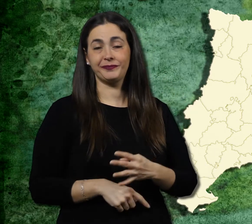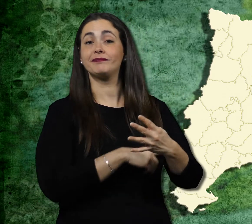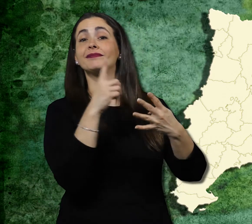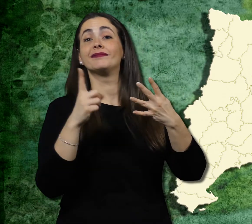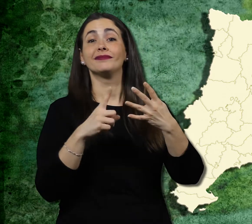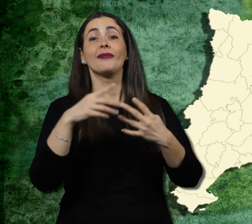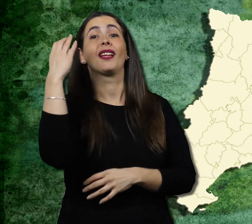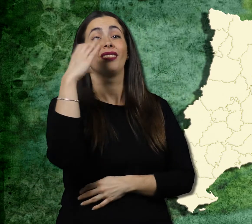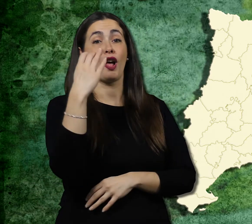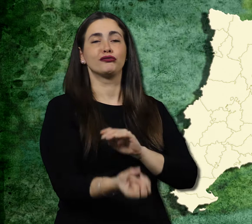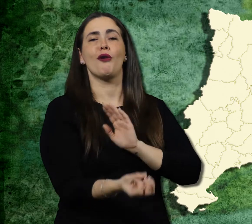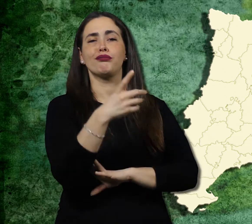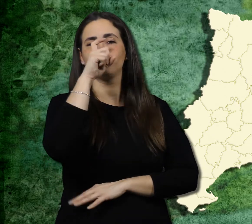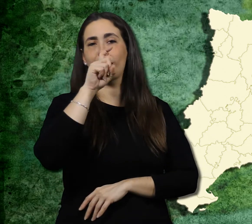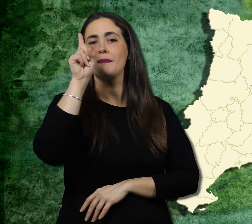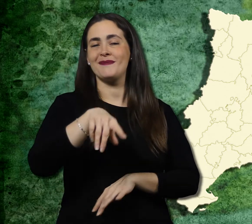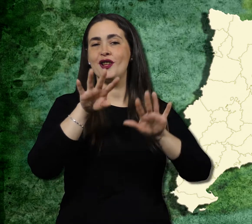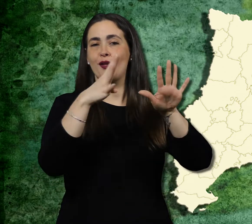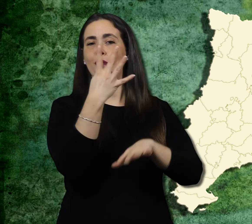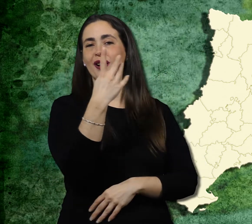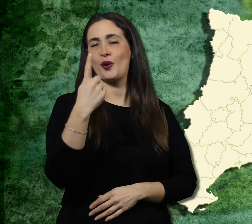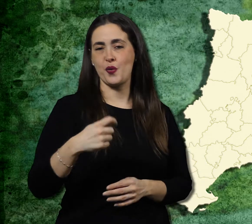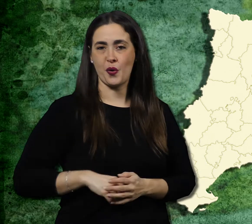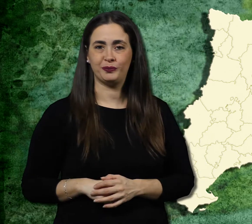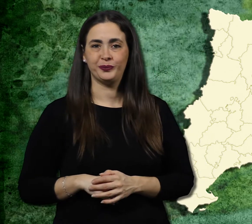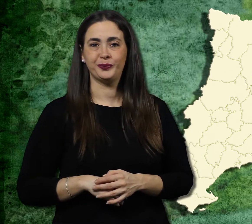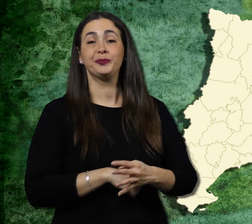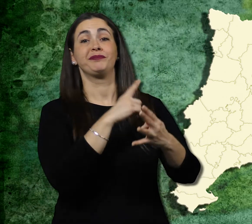el Centre Recreatiu i Cultural de Persones Sordes de Barcelona, fundat l’any 1941